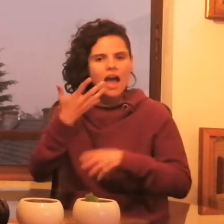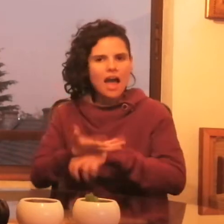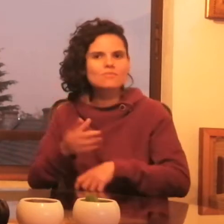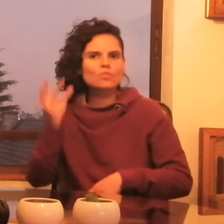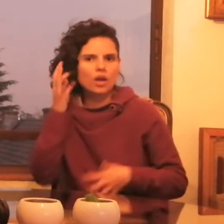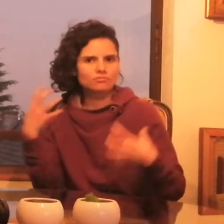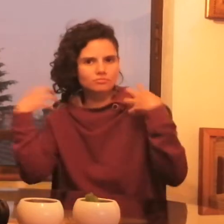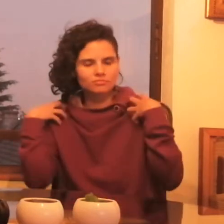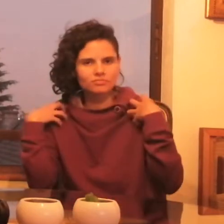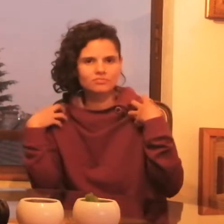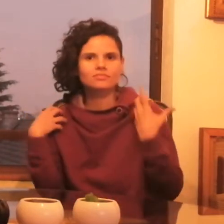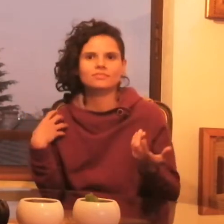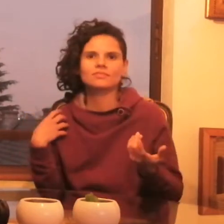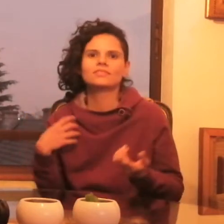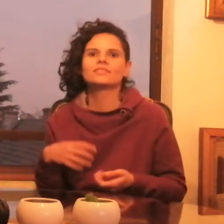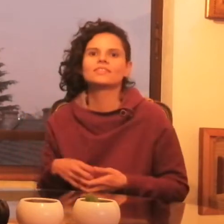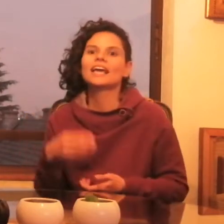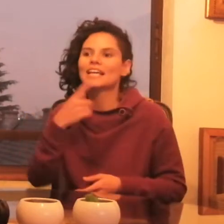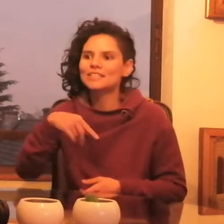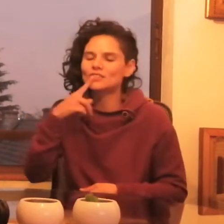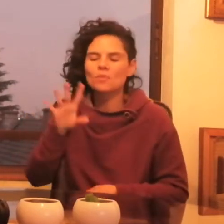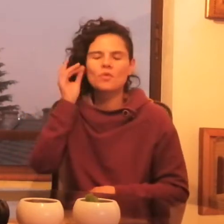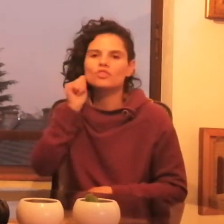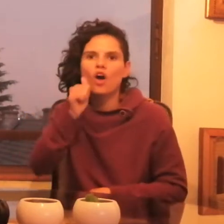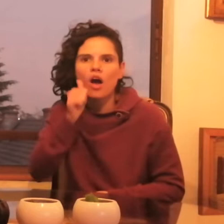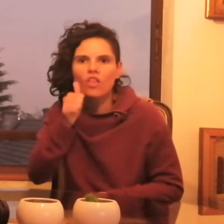experimentamos y lo llevamos a cabo en nuestras vidas todo el rato - exacto-